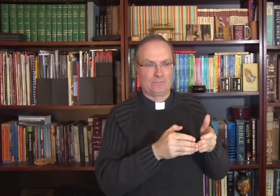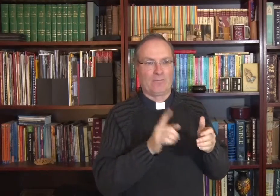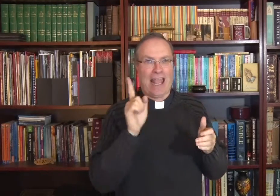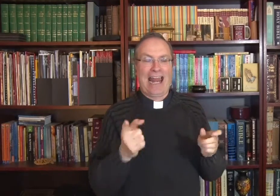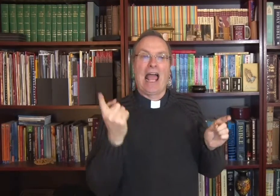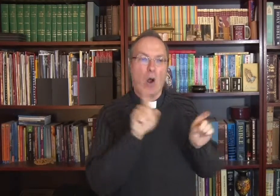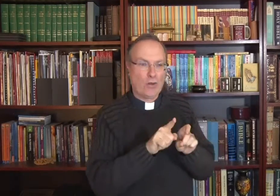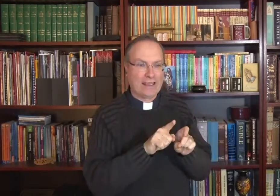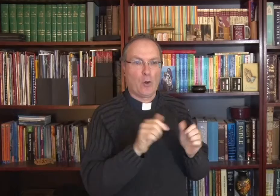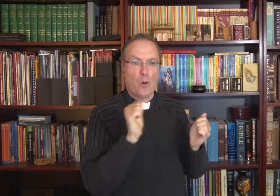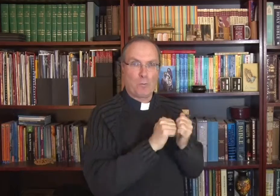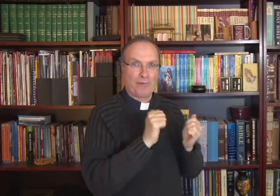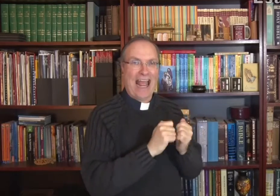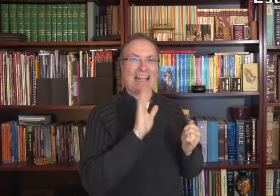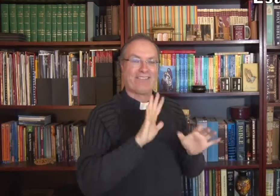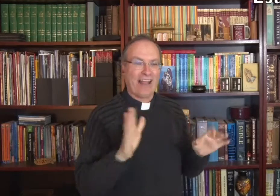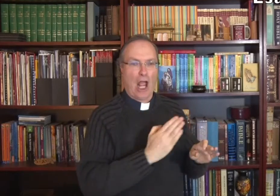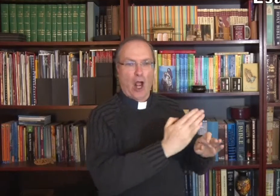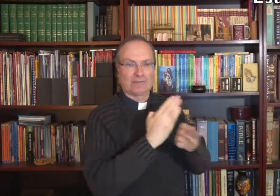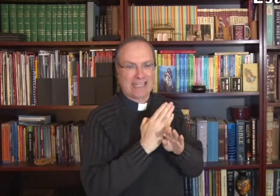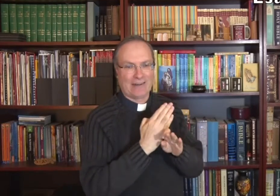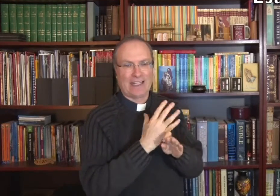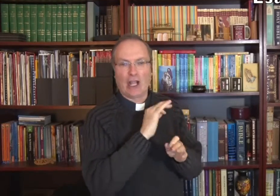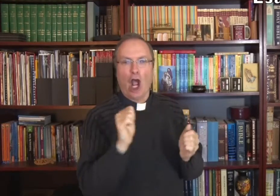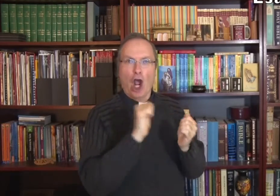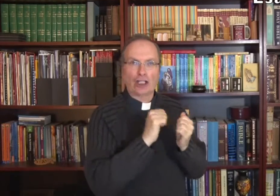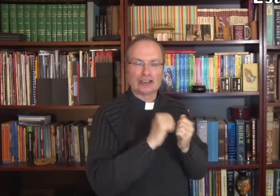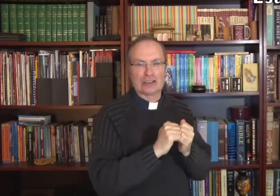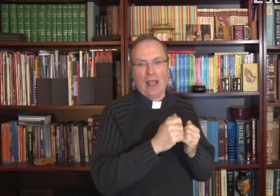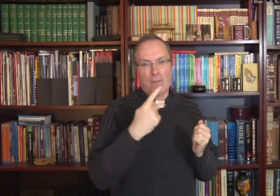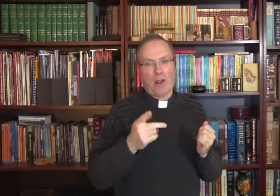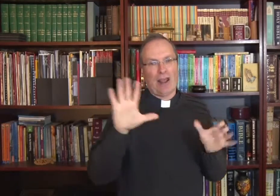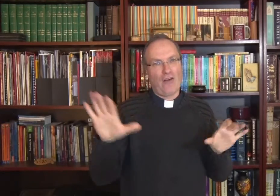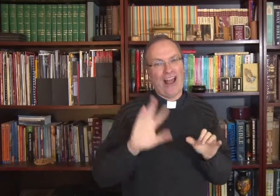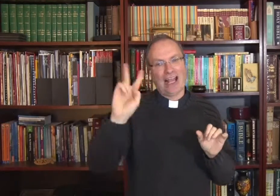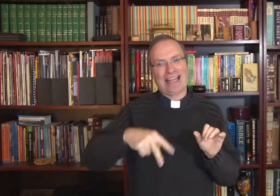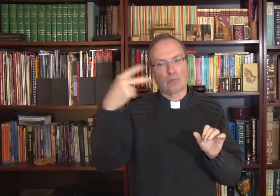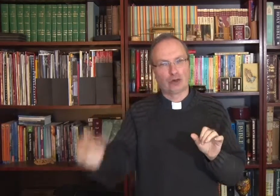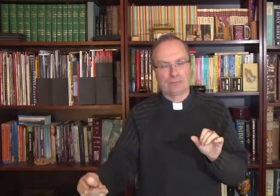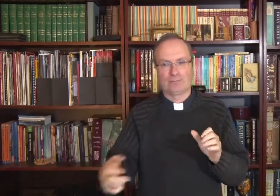Elle est aussi une pierre qui fait obstacle et un rocher propre à faire trébucher.